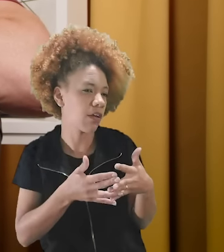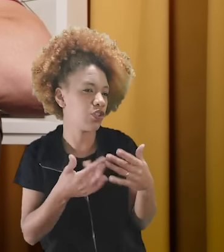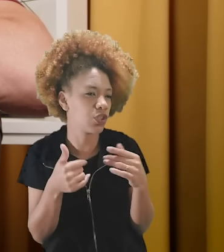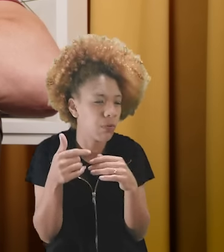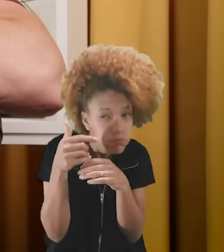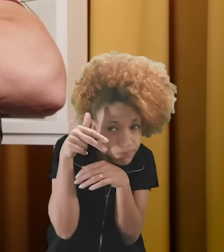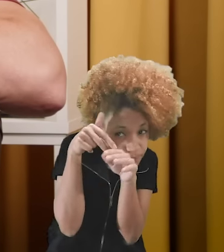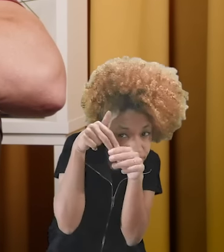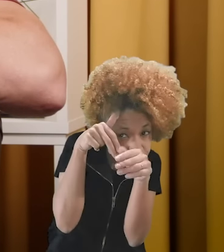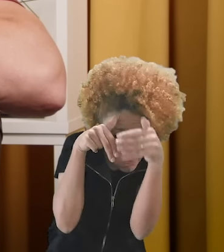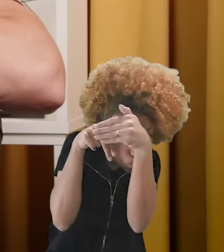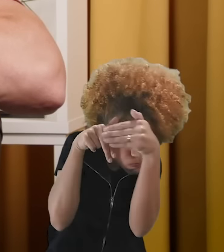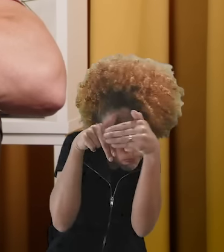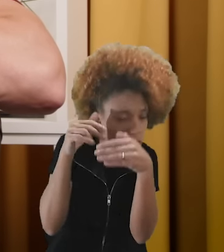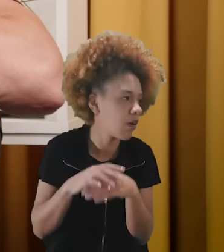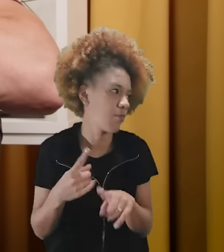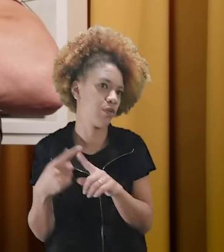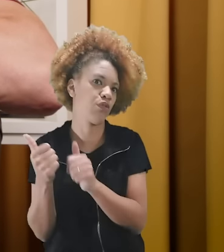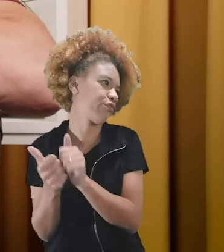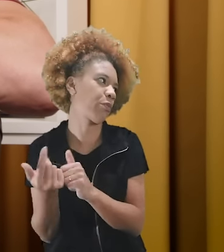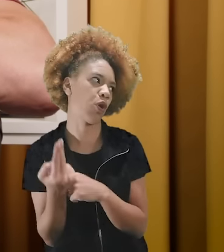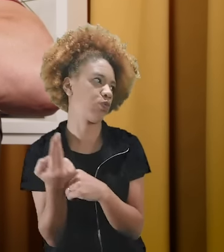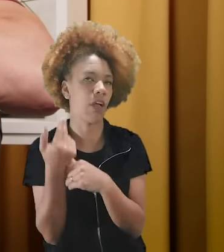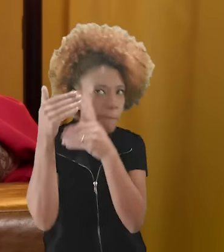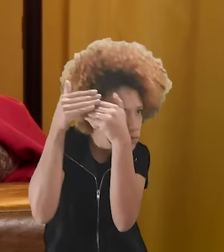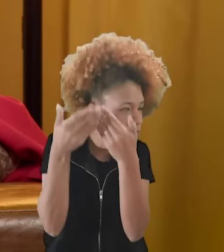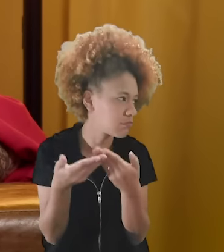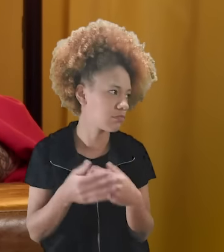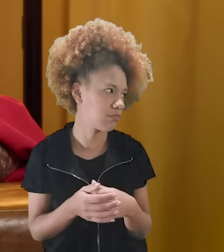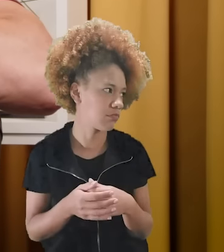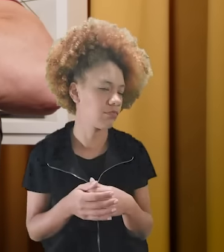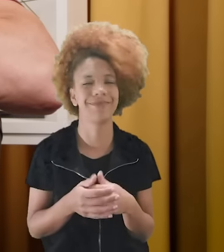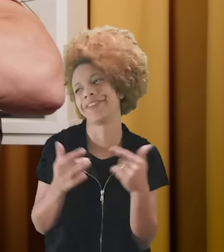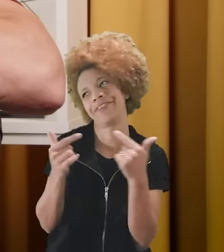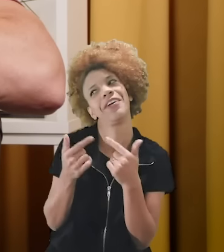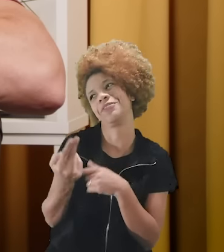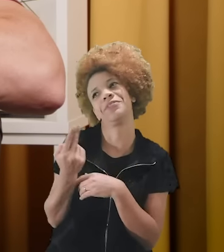fica escondido porque assim no futebol não dá para você ficar escondido não dá então famoso